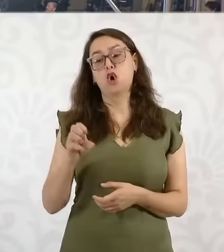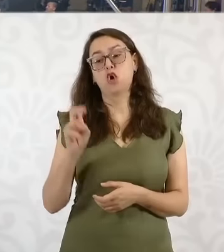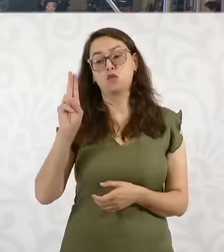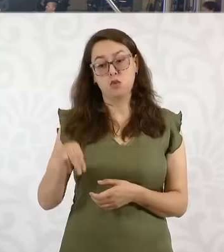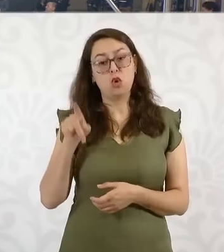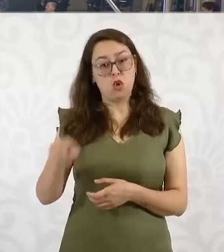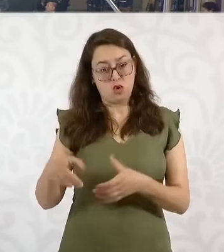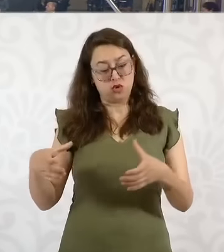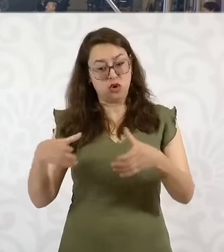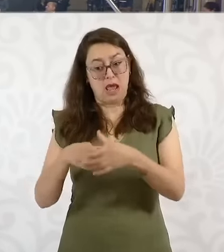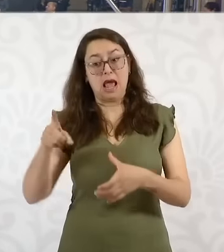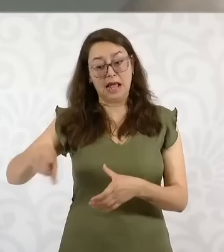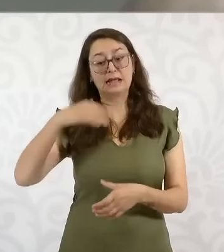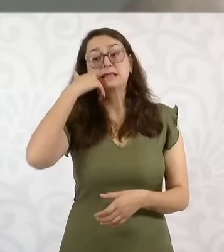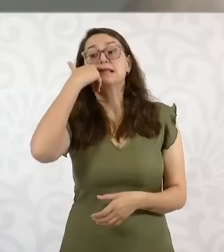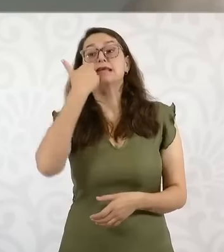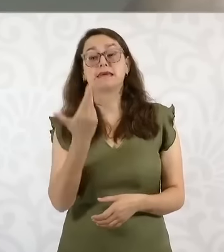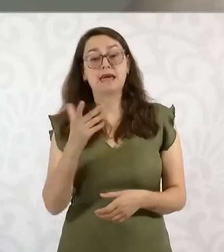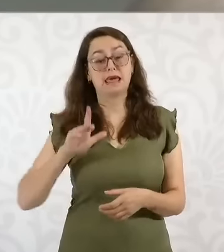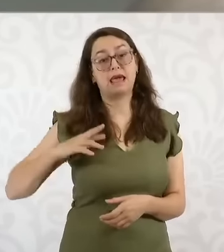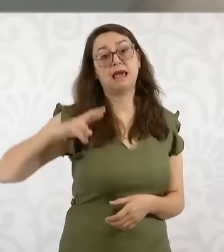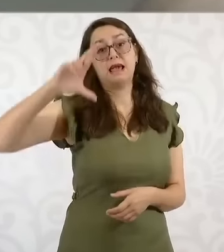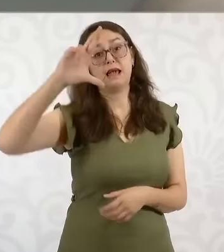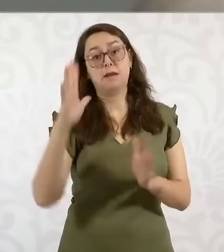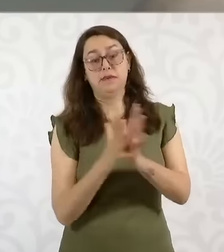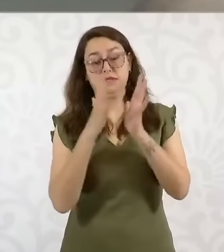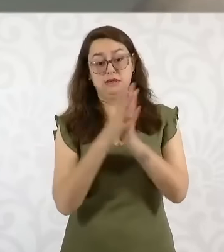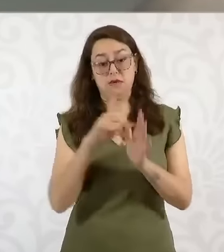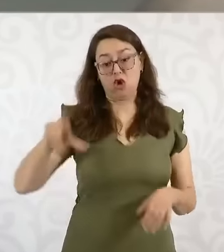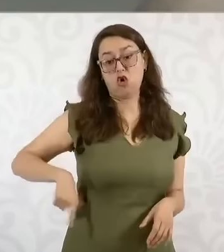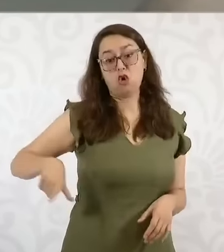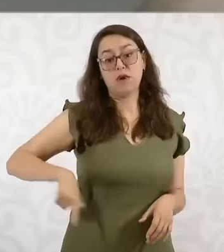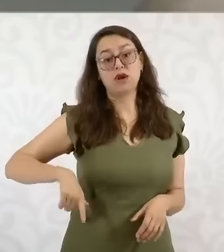México a la gubernatura del estado de Chihuahua. Él fue pues muy crítico en la administración